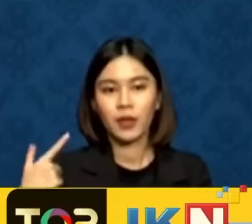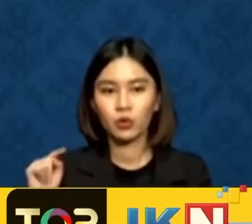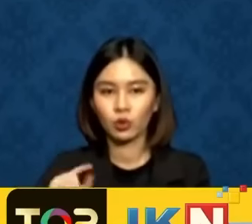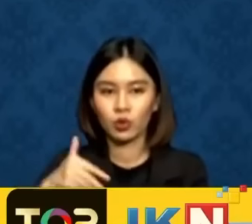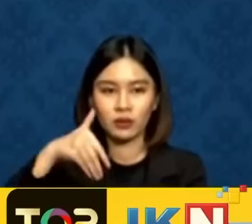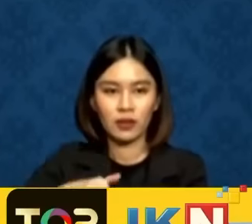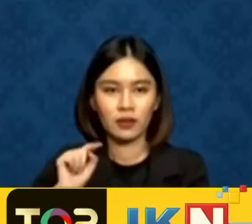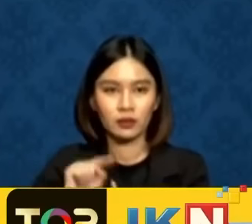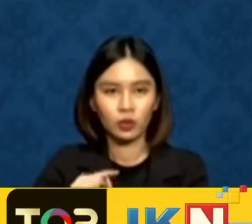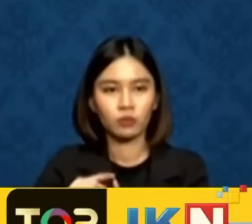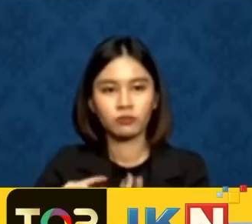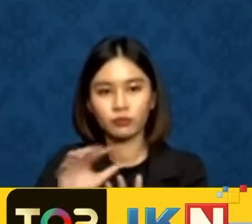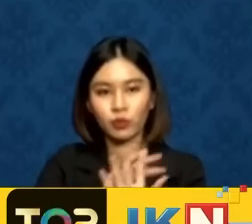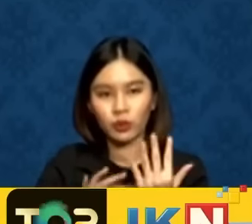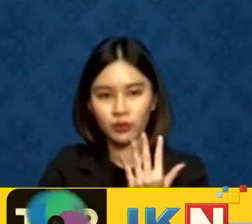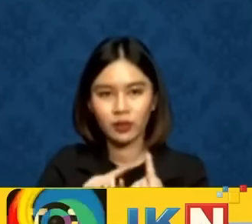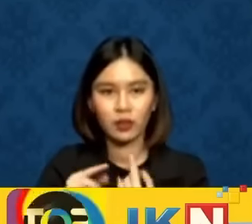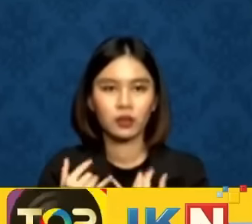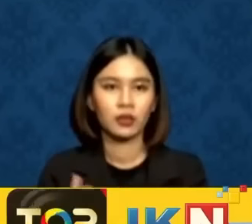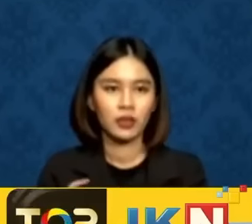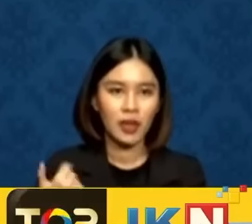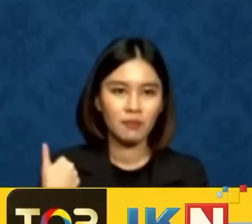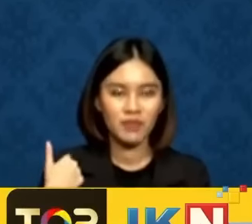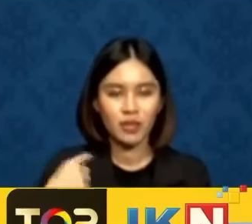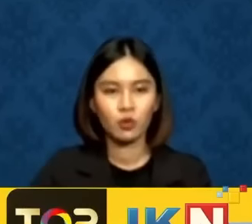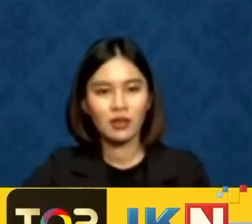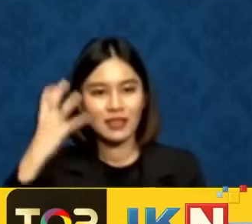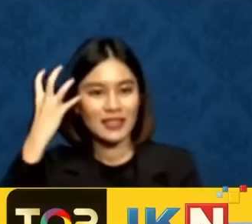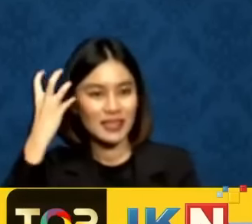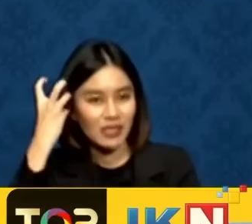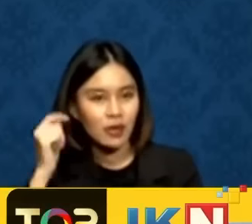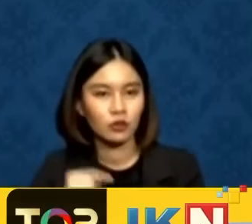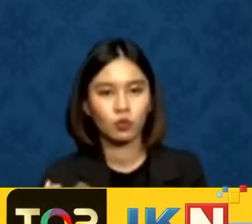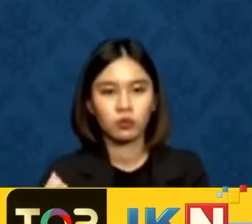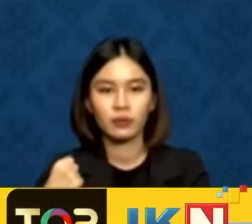ภูมิศาสตร์ท่ามกลางสถานการณ์ความตึง เครียดระหว่างมหาอำนาจสภาวะสงครามที่เกิด